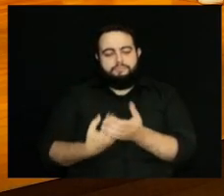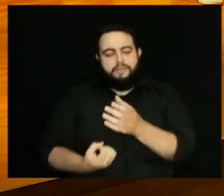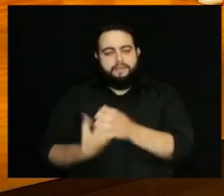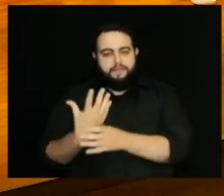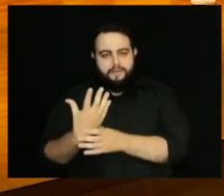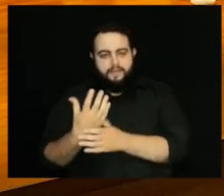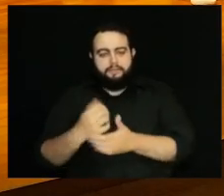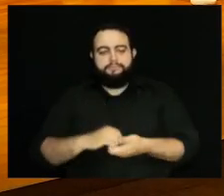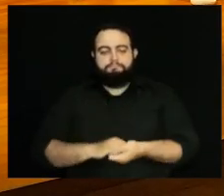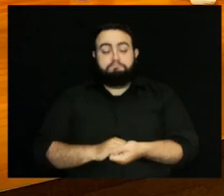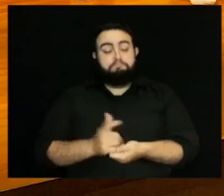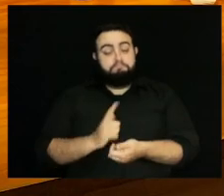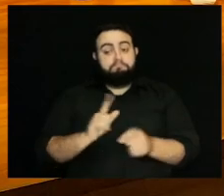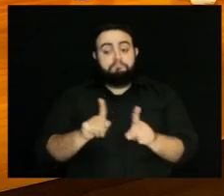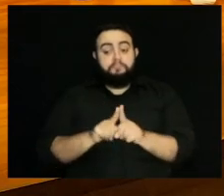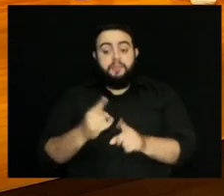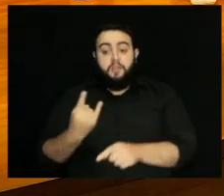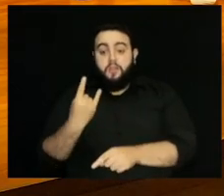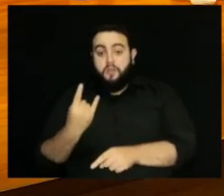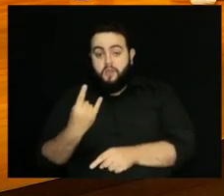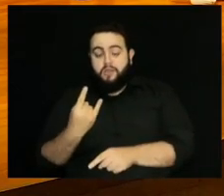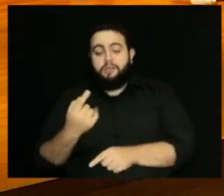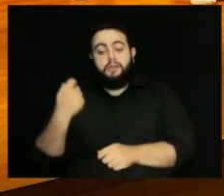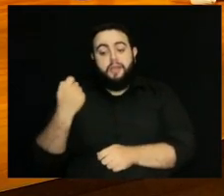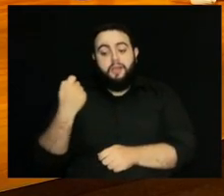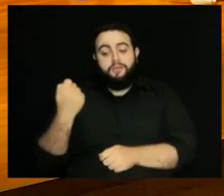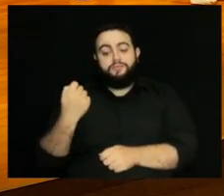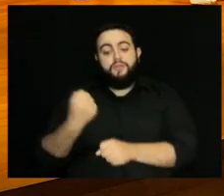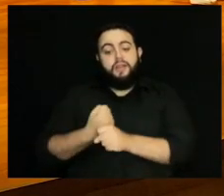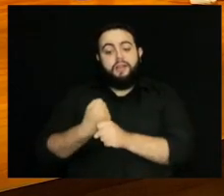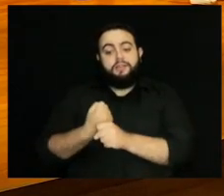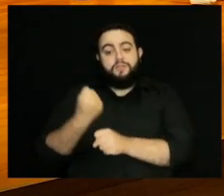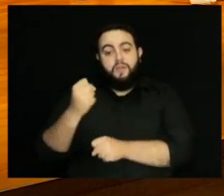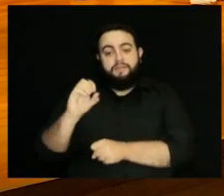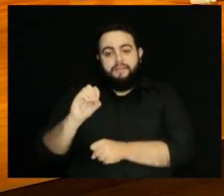vamos nem começar a falar porque não vai dar. Vocês perguntem hoje de noite daí pro Lúcio, ele que se